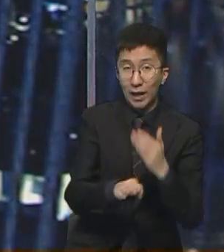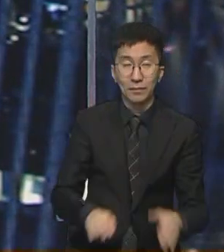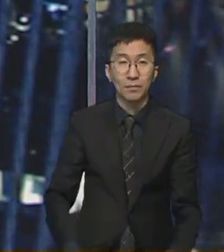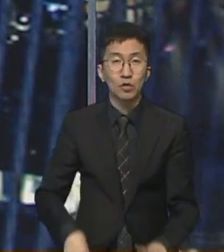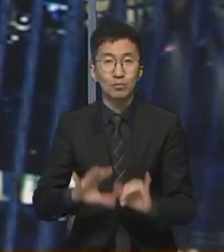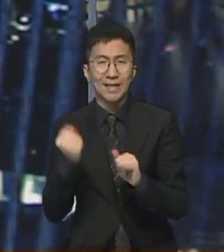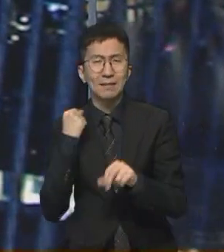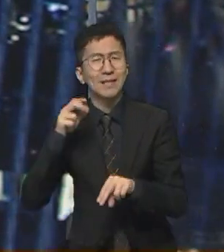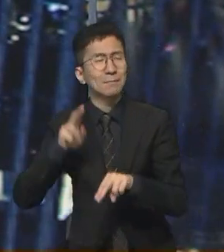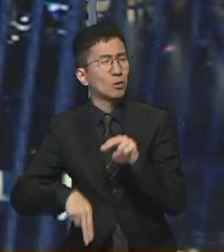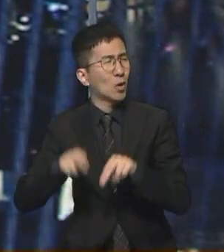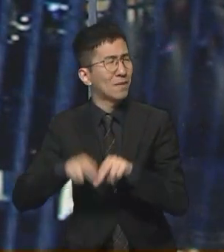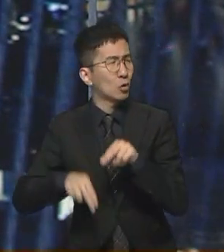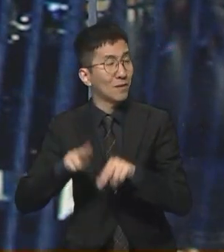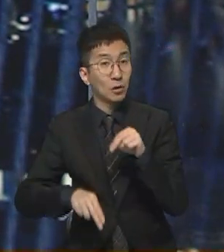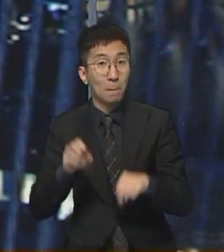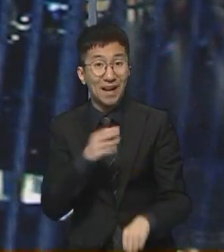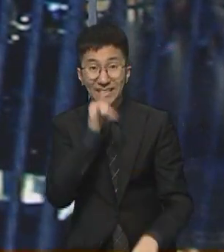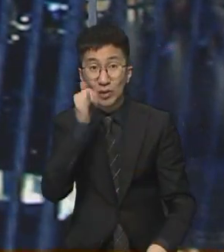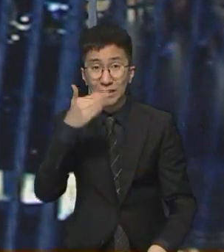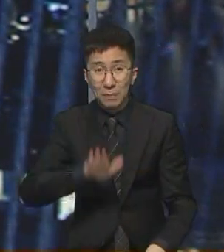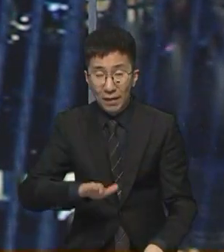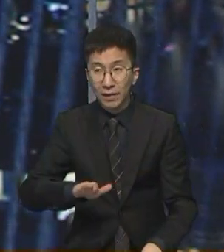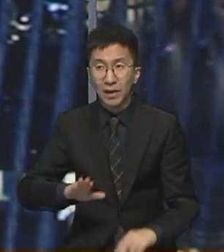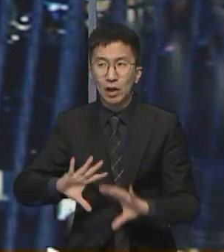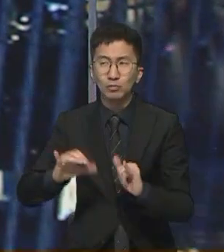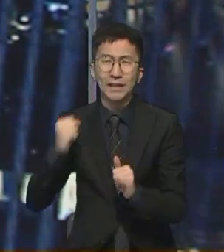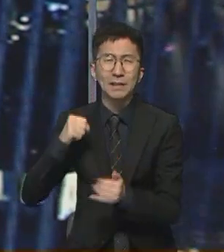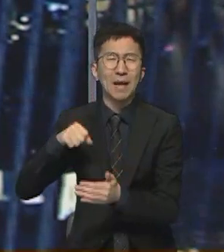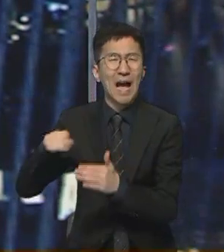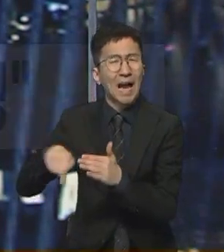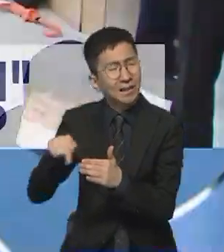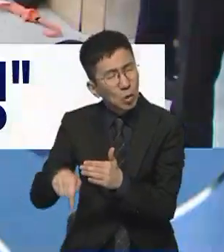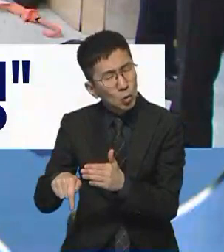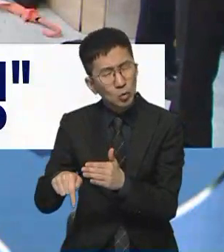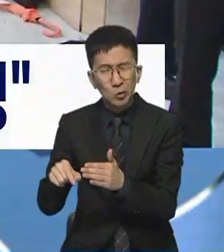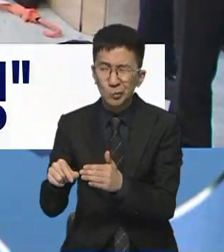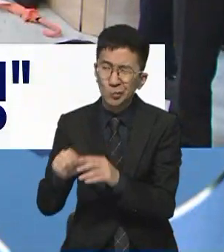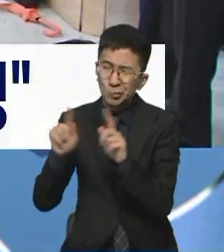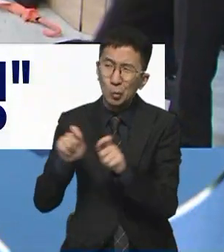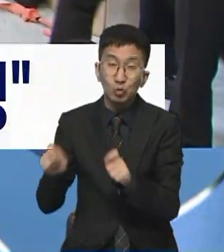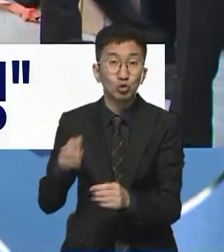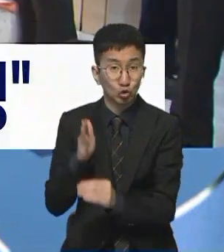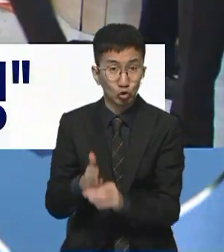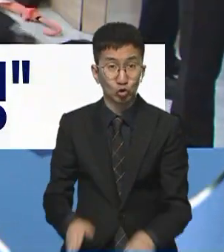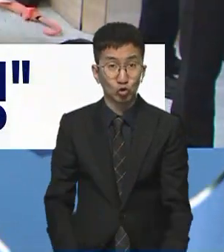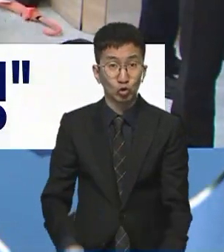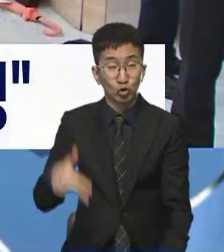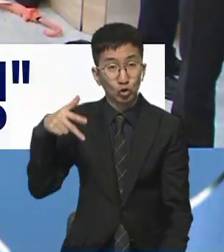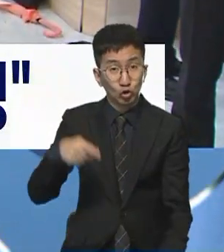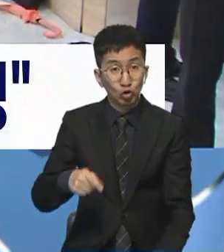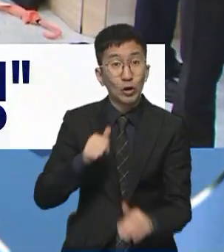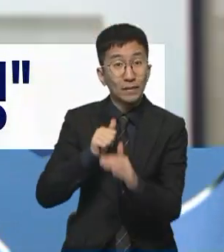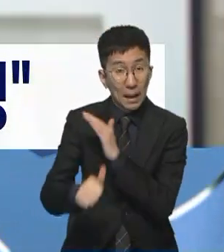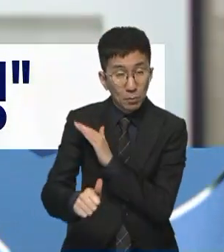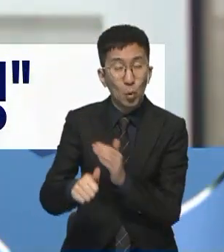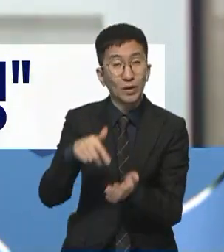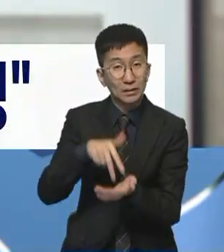의사를 밝혔지만 당 지도부 입장은 유보적입니다. 주호영 원내대표가 일단 국정조사가 무의미해졌다면서도 예산안 통과 상황을